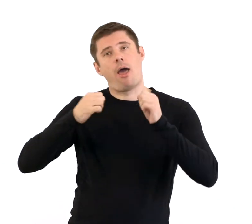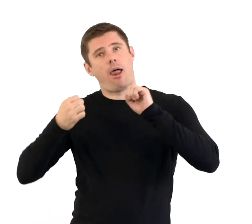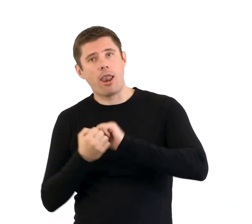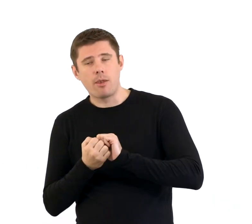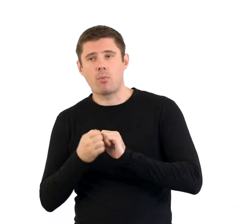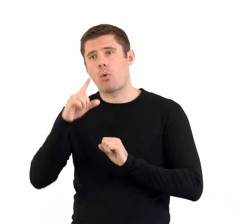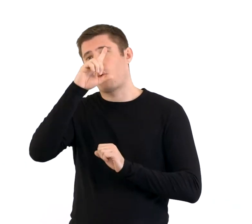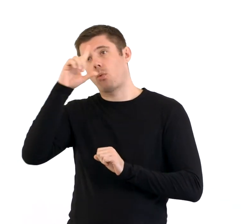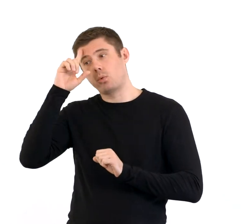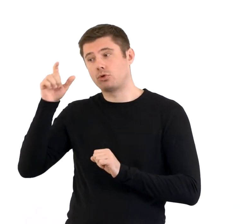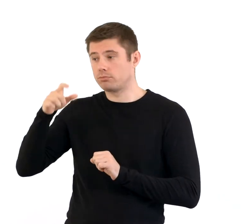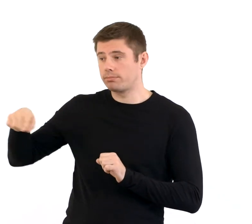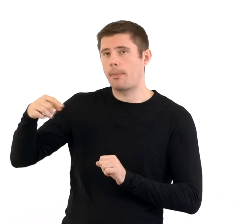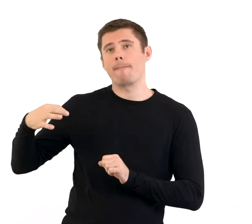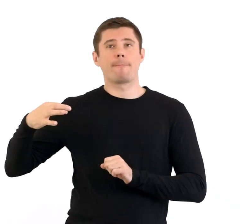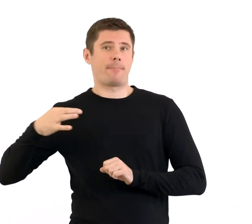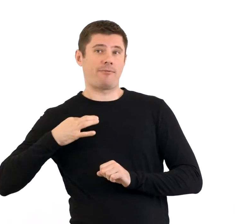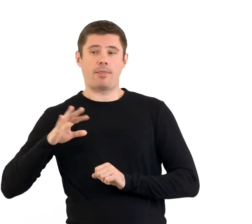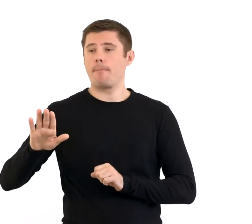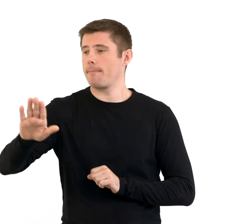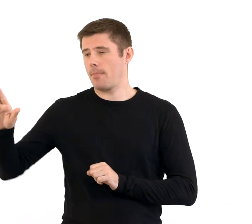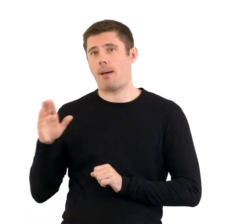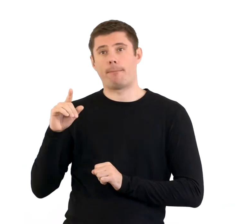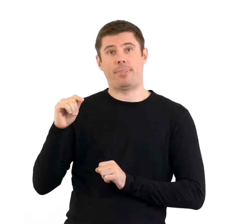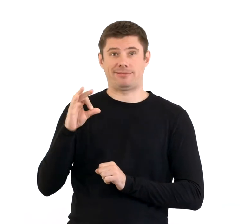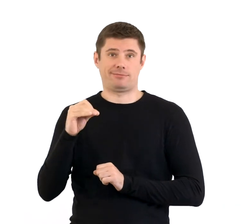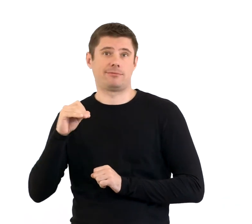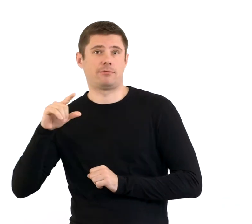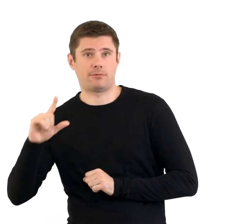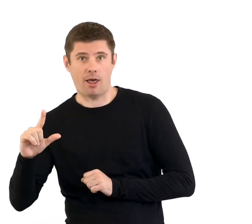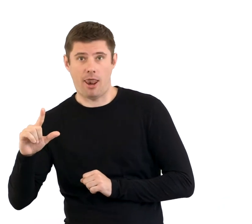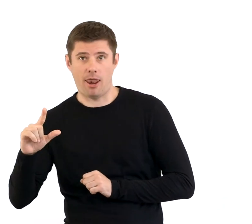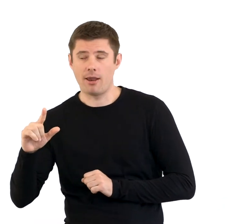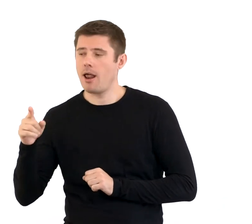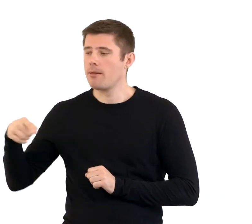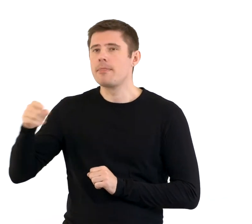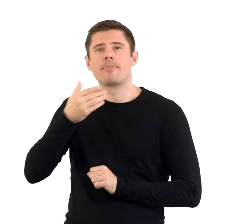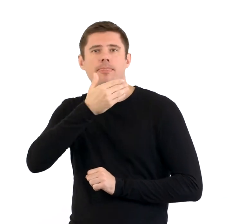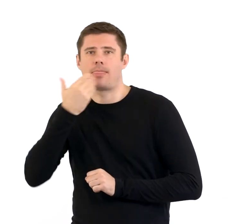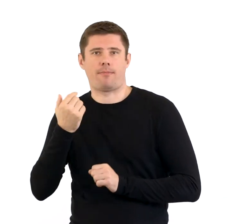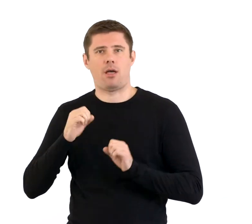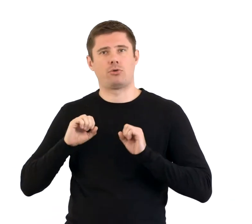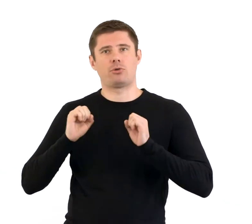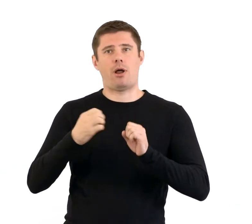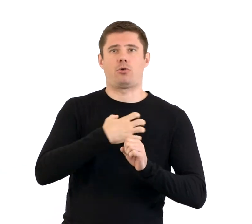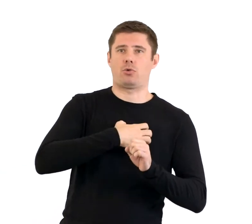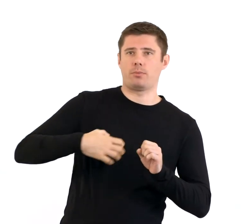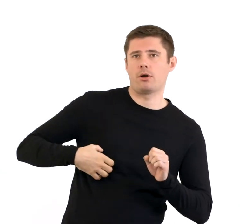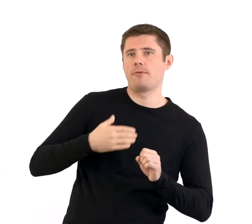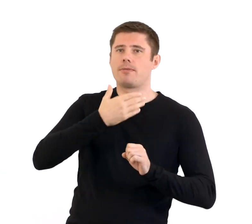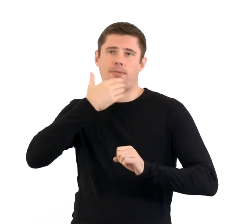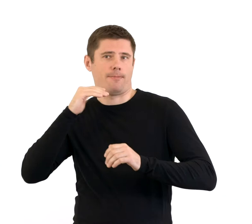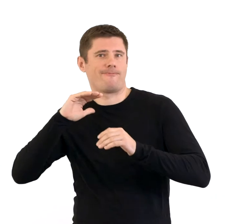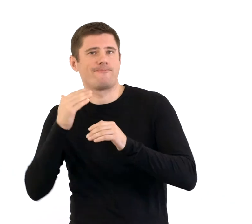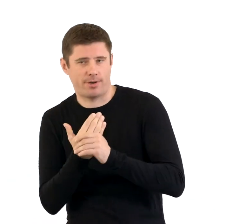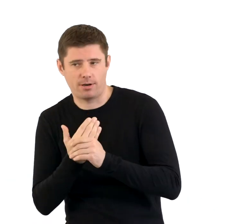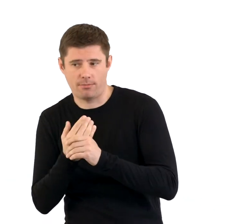(lub PESEL w przypadku osób fizycznych nieprowadzących działalności gospodarczej)